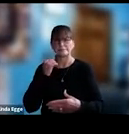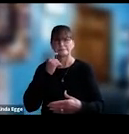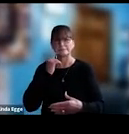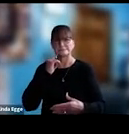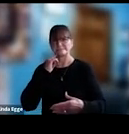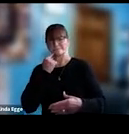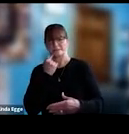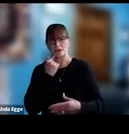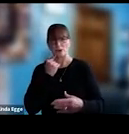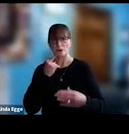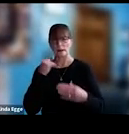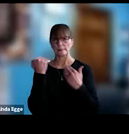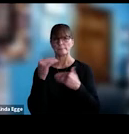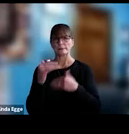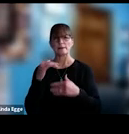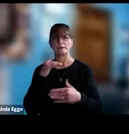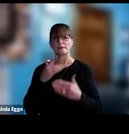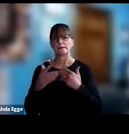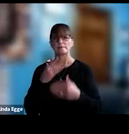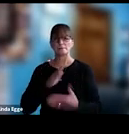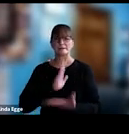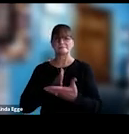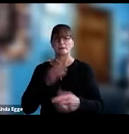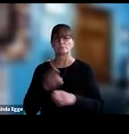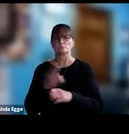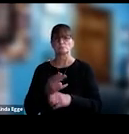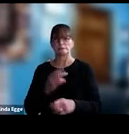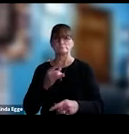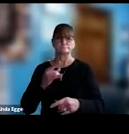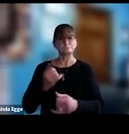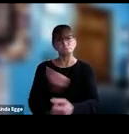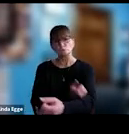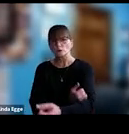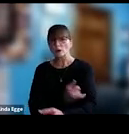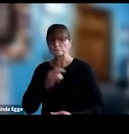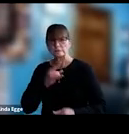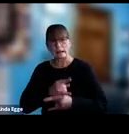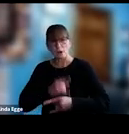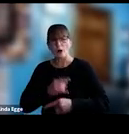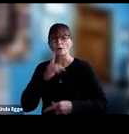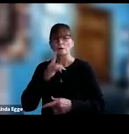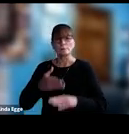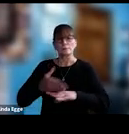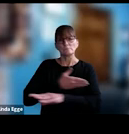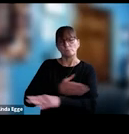incluso si el reclamante dejara de abusar de las drogas y el alcohol. Sé que probablemente ustedes han presentado con anterioridad los dictámenes de fuentes médicas